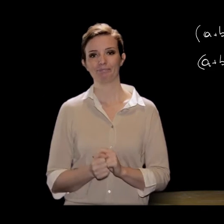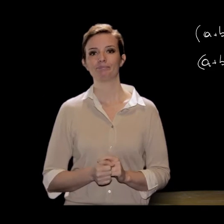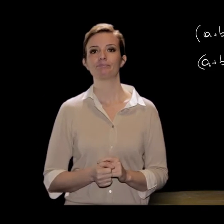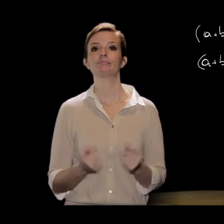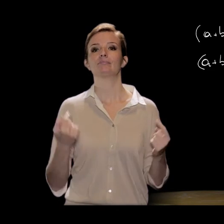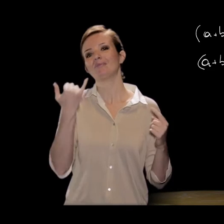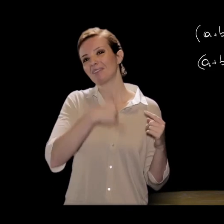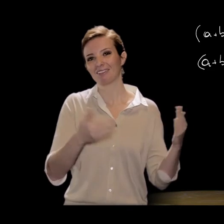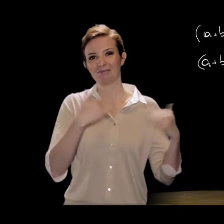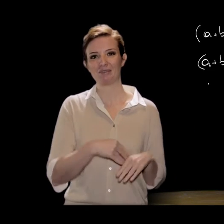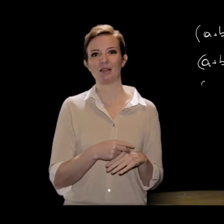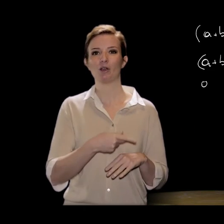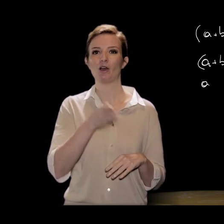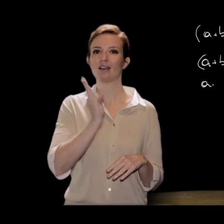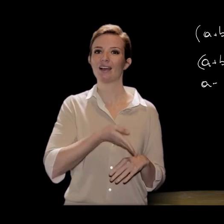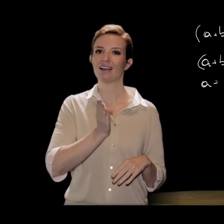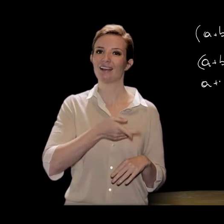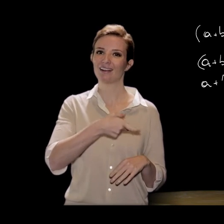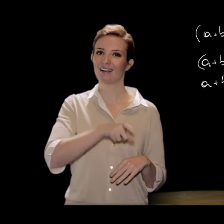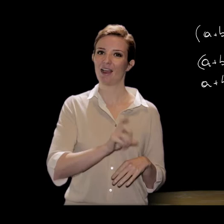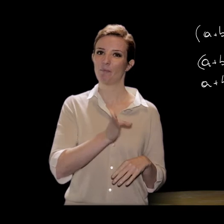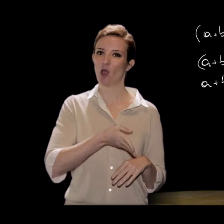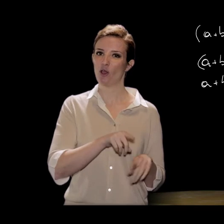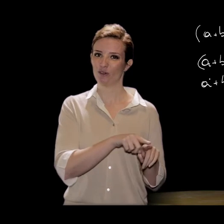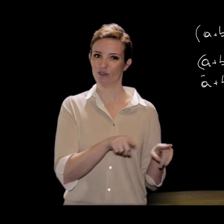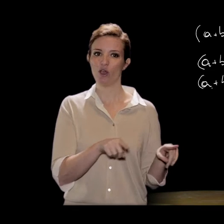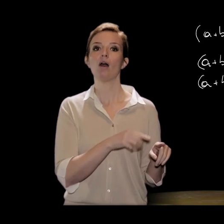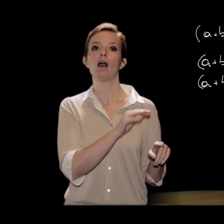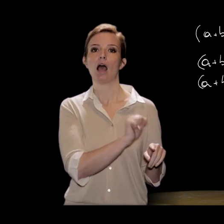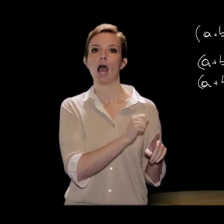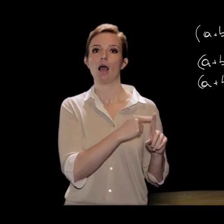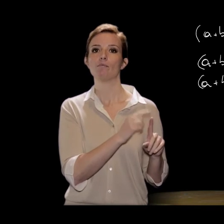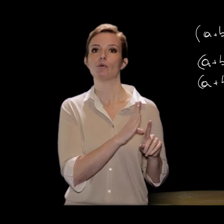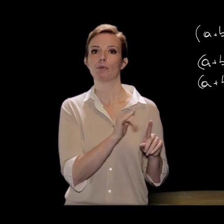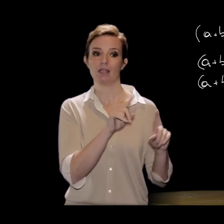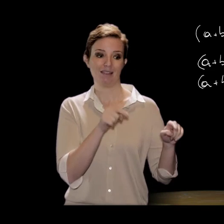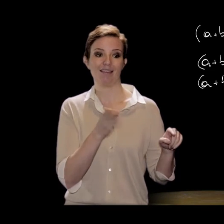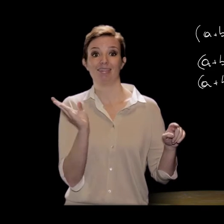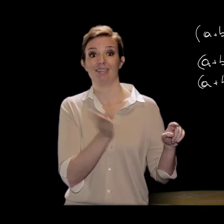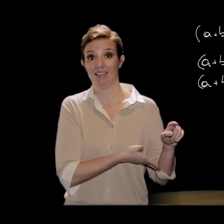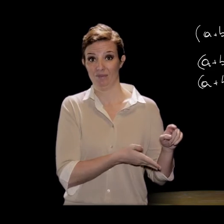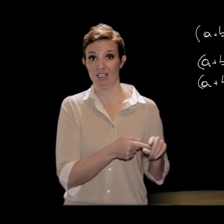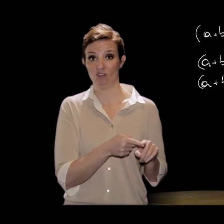Il quoziente dei due numeri complessi